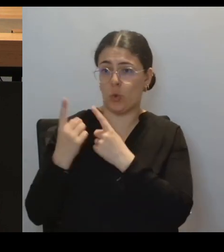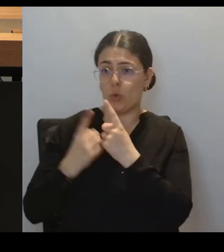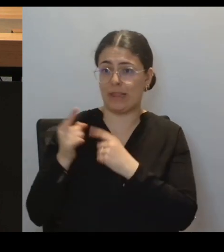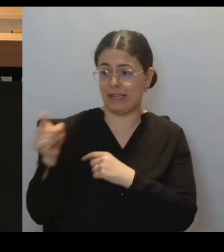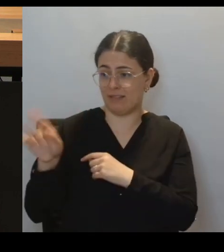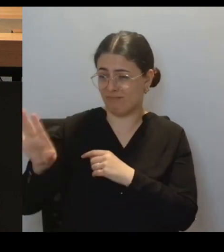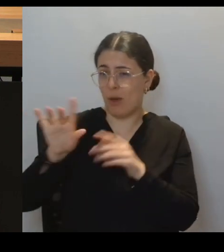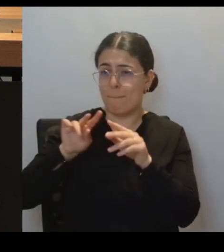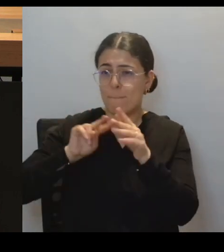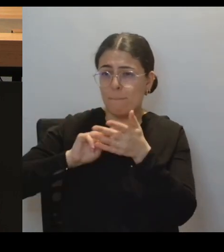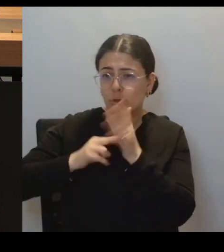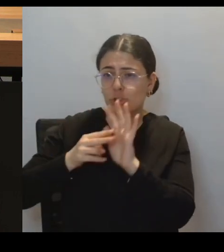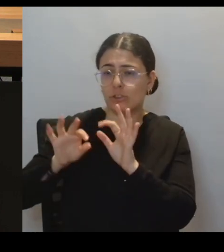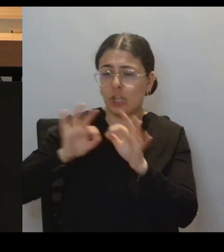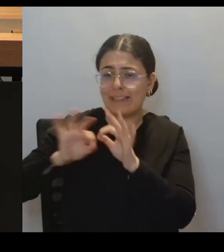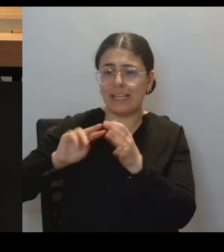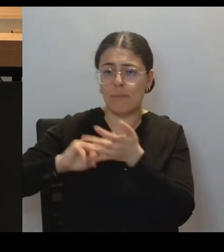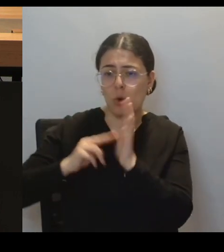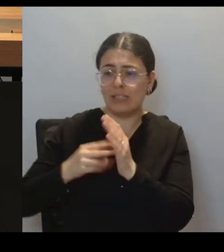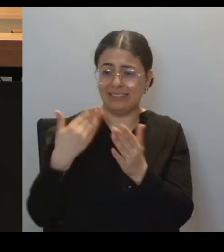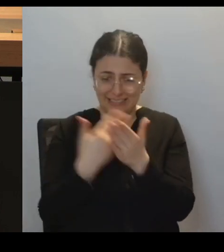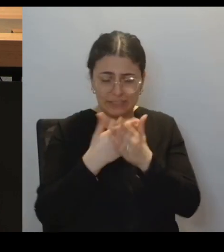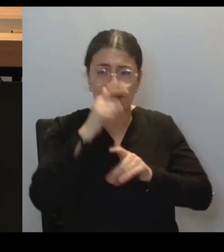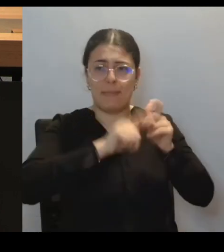die zunehmende Armut zu beklagen. Vielen Dank.